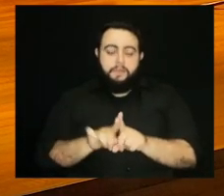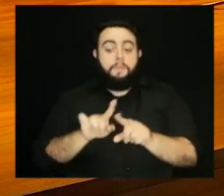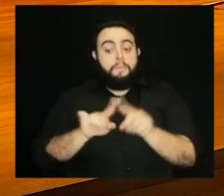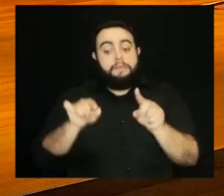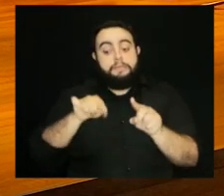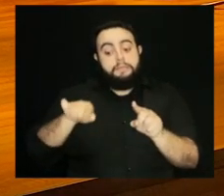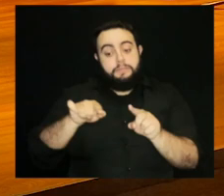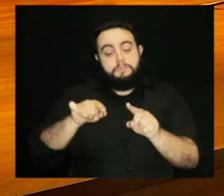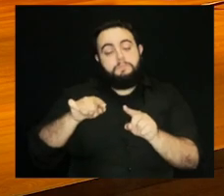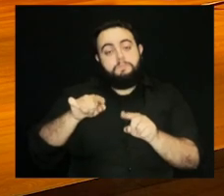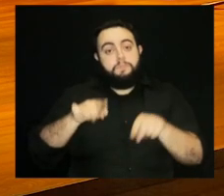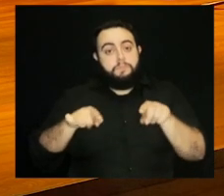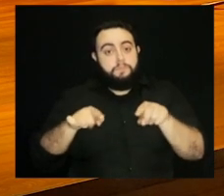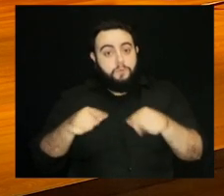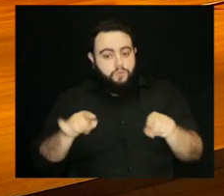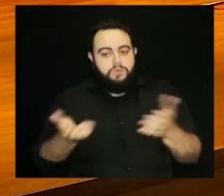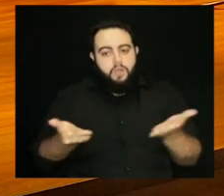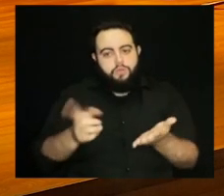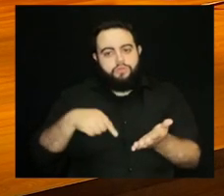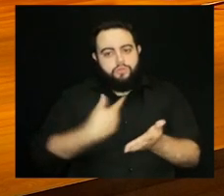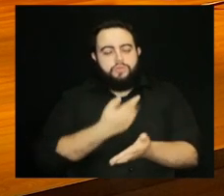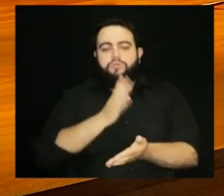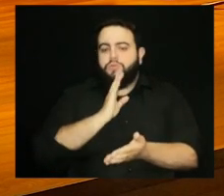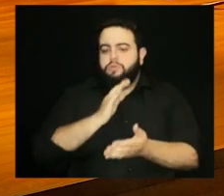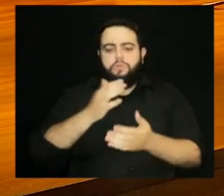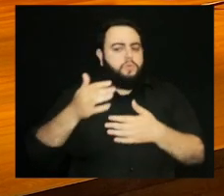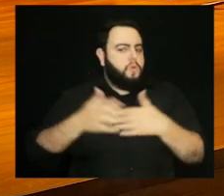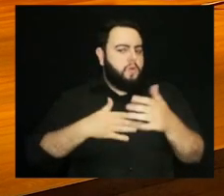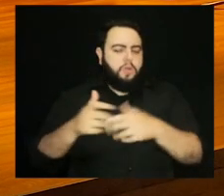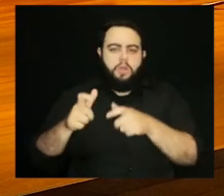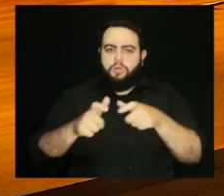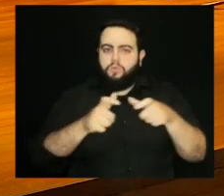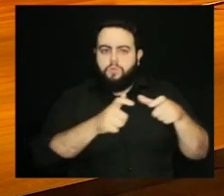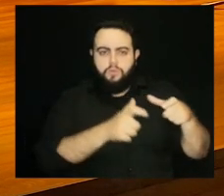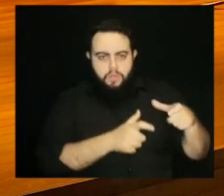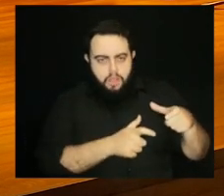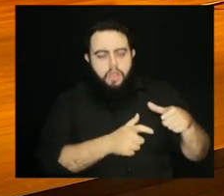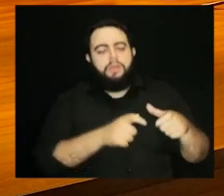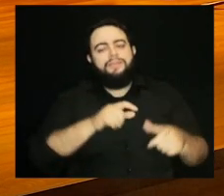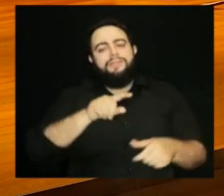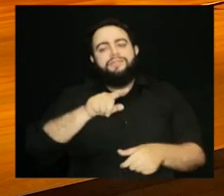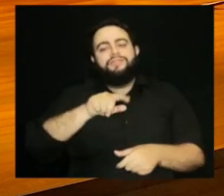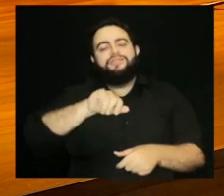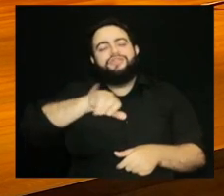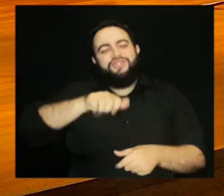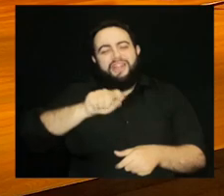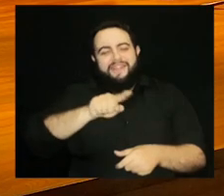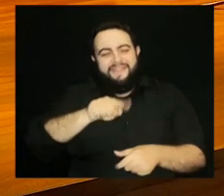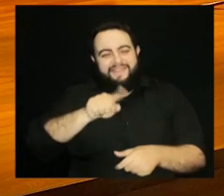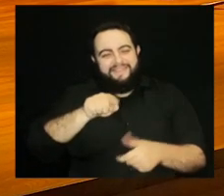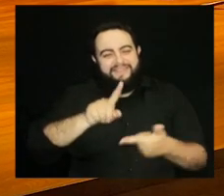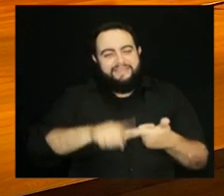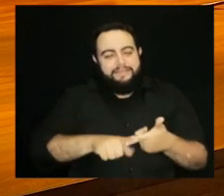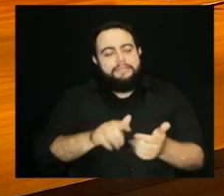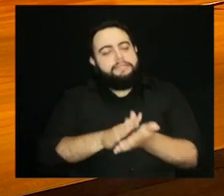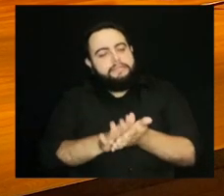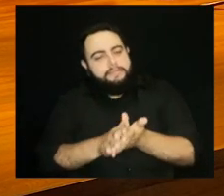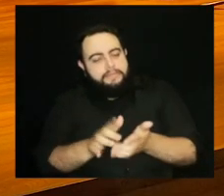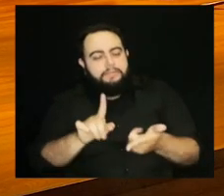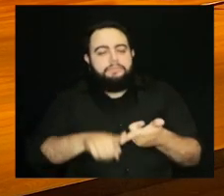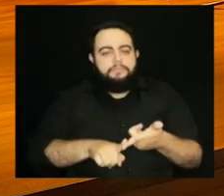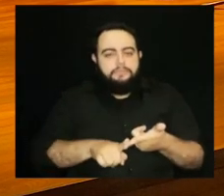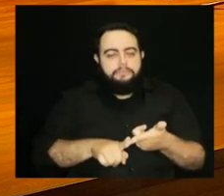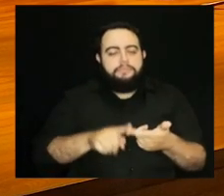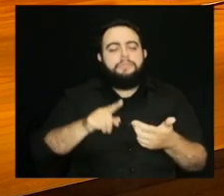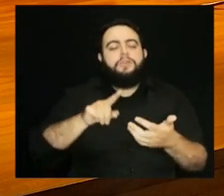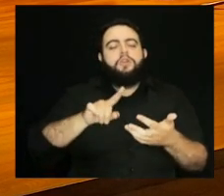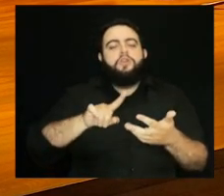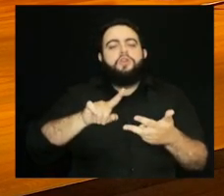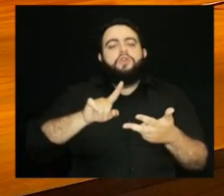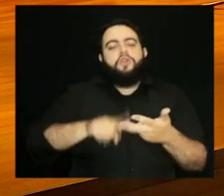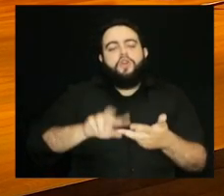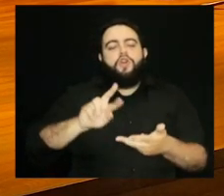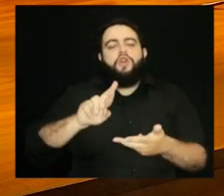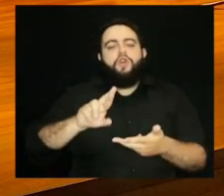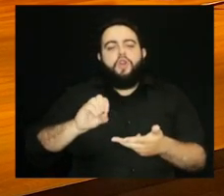que hoje se conhece em qualquer lugar do mundo: jazz, samba, rock, mambo, rumba, reggae, blues, tango, são